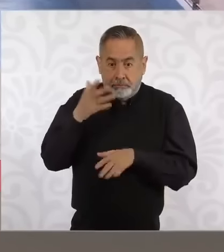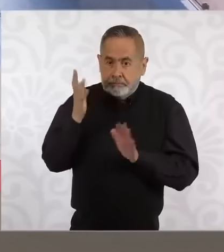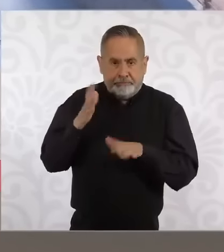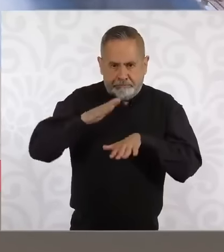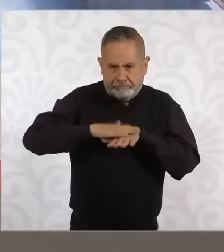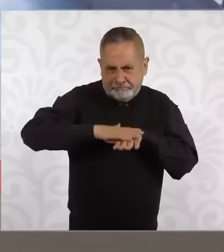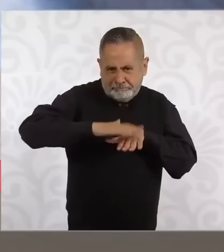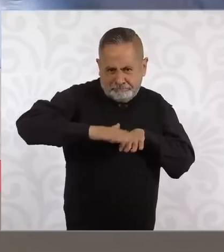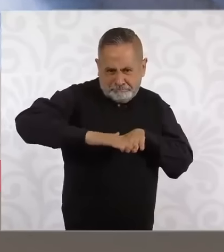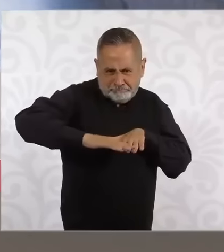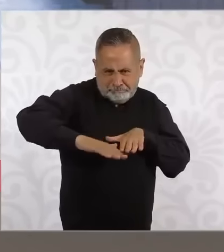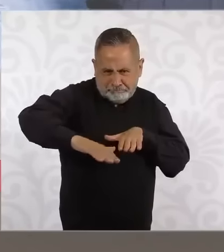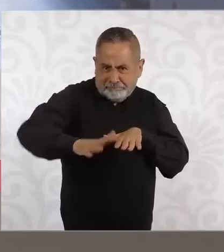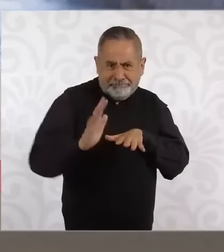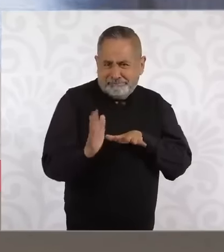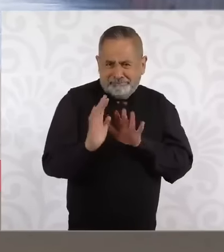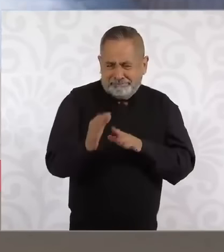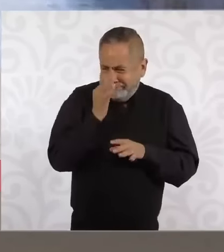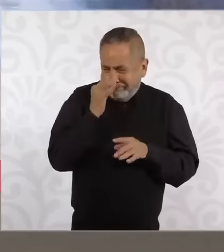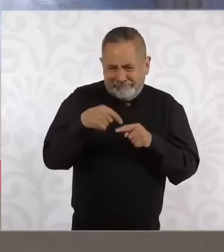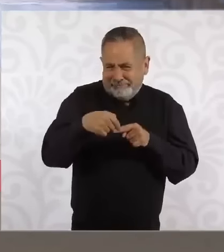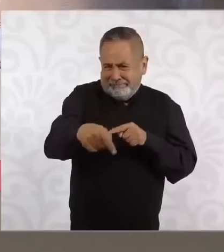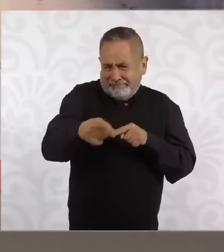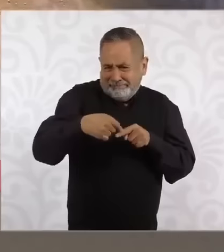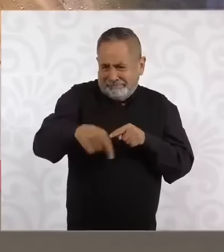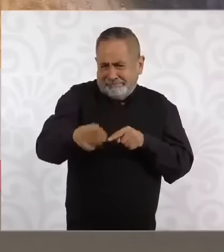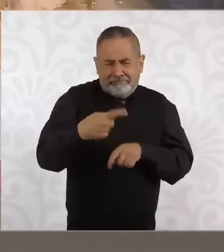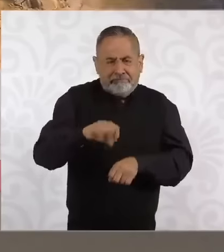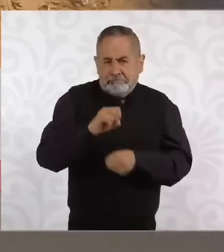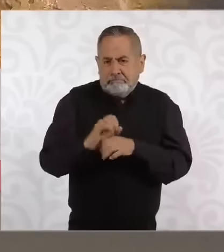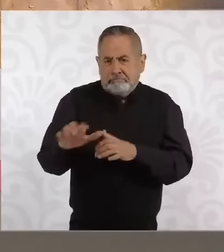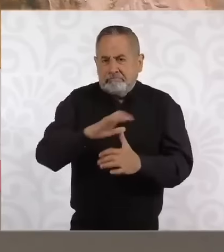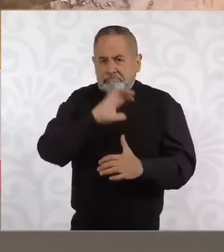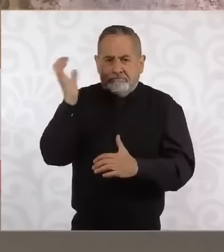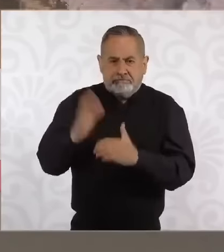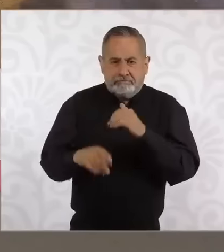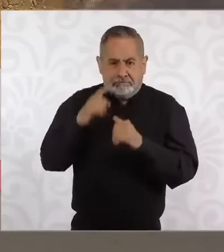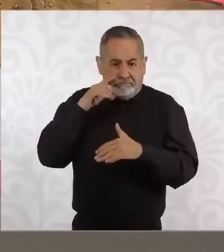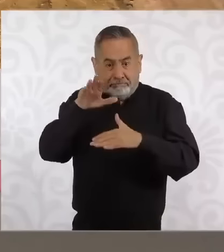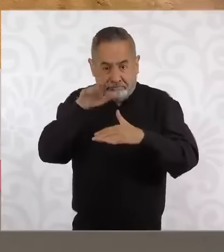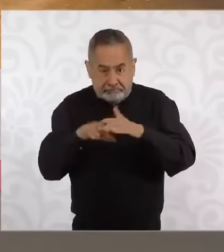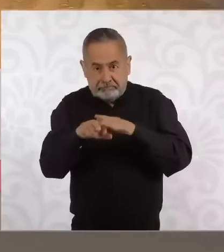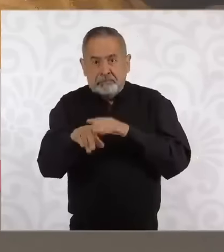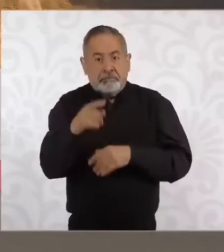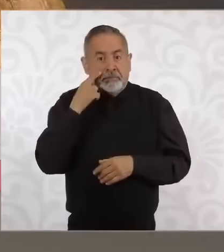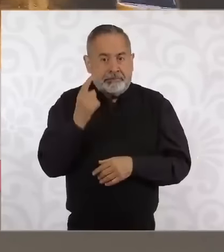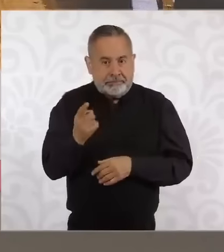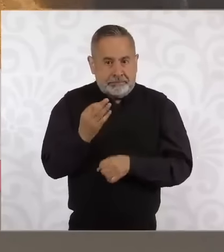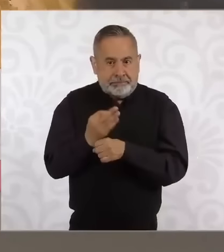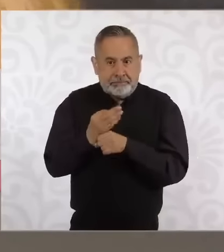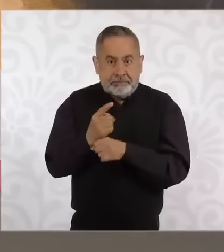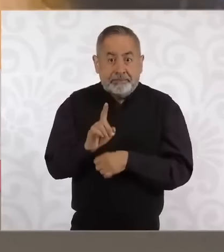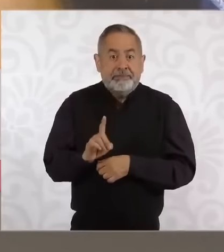Estamos a unas semanas de concluirlo. Es un paso a desnivel importante. Ahorita van a ver arriba los